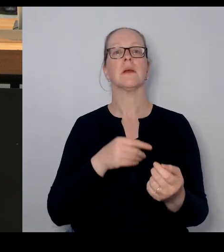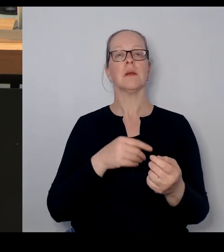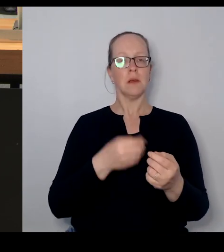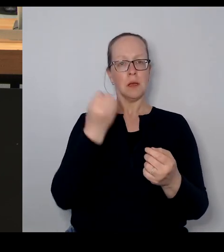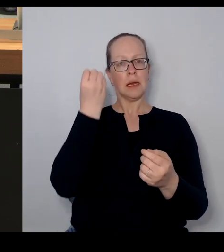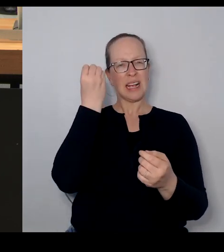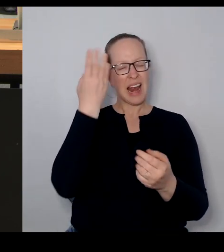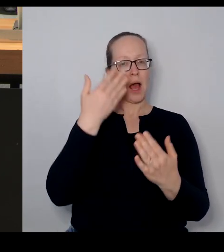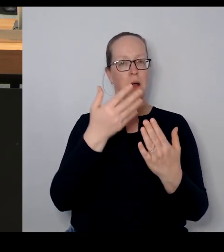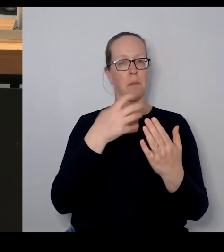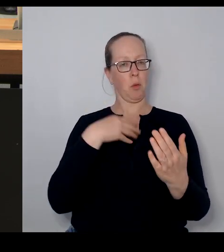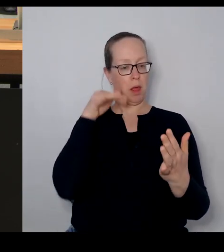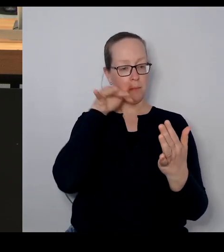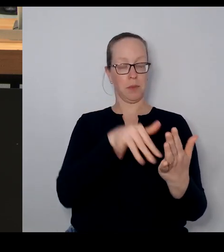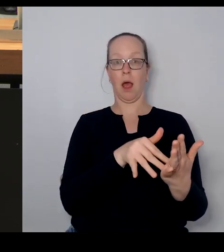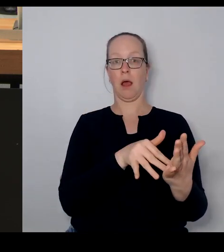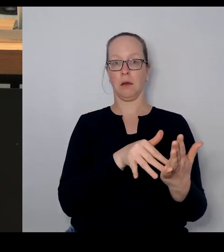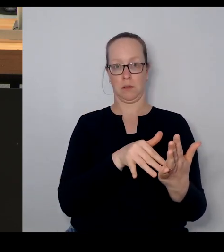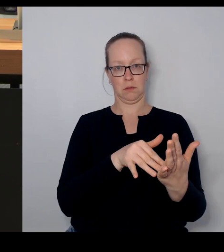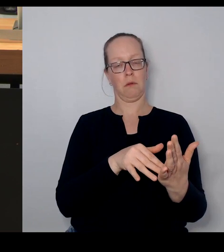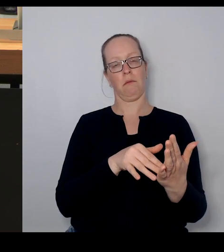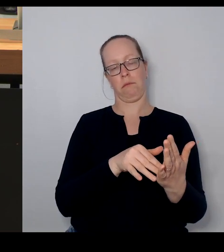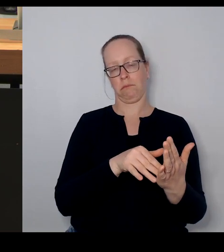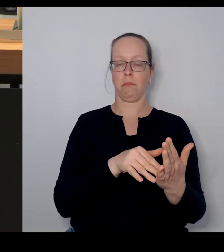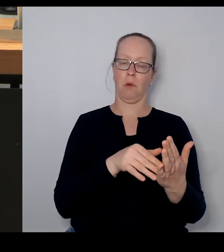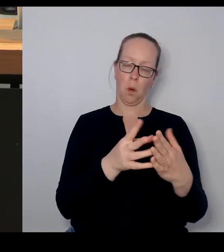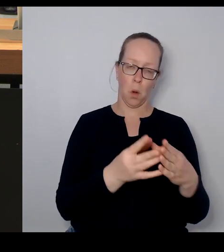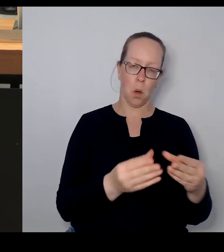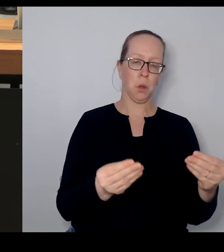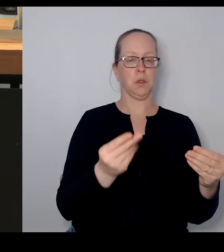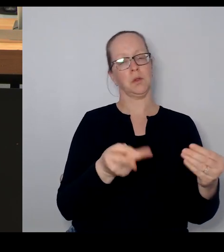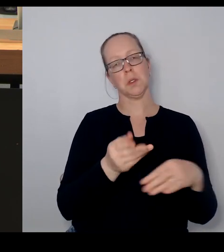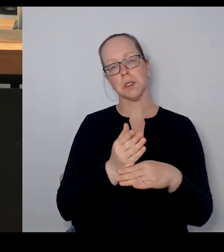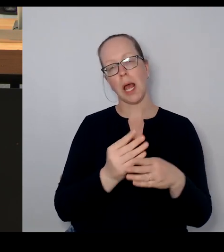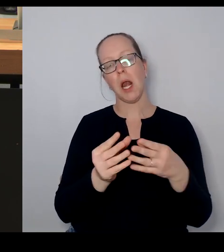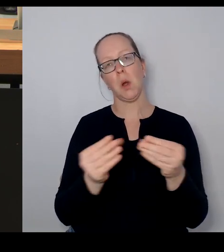offenkundig kein Missbrauch betrieben. Von diesen